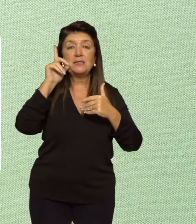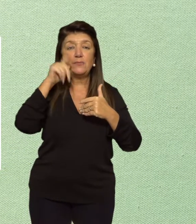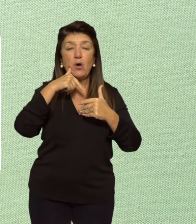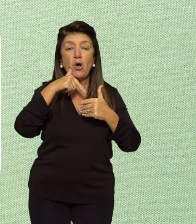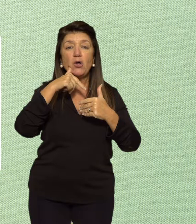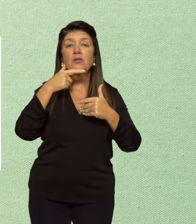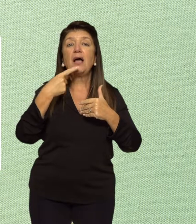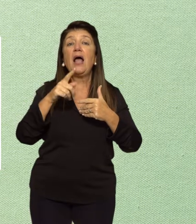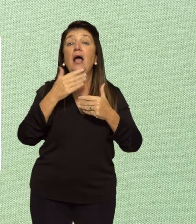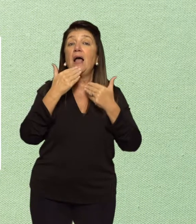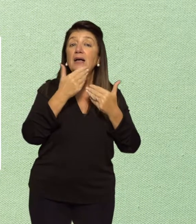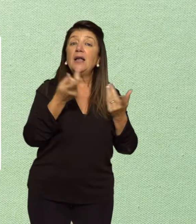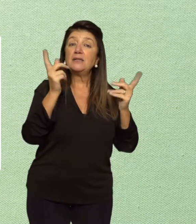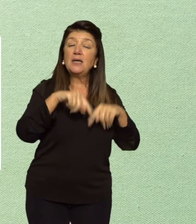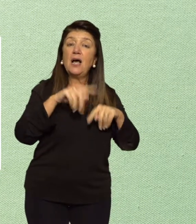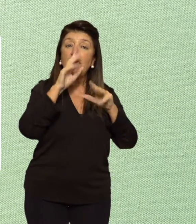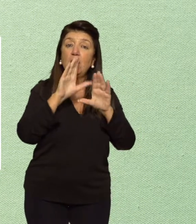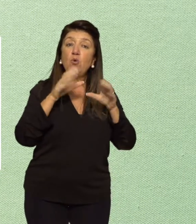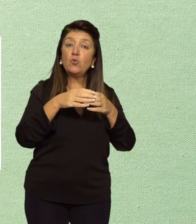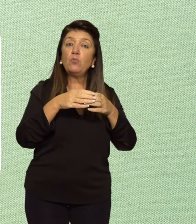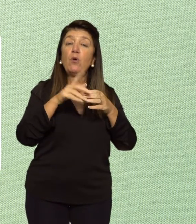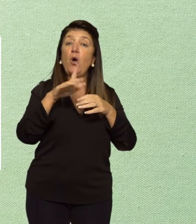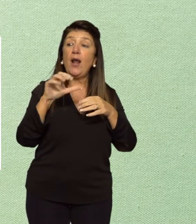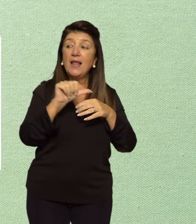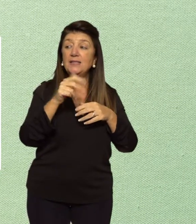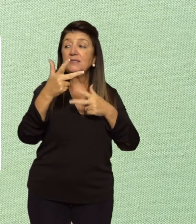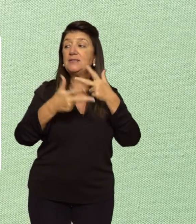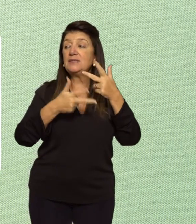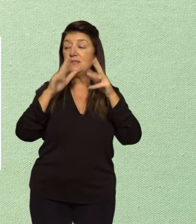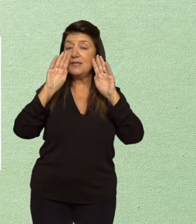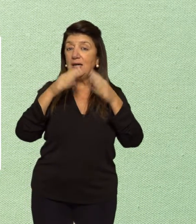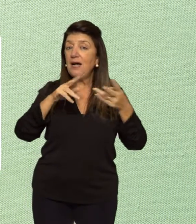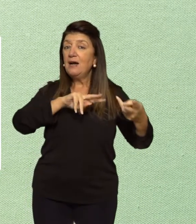il gruppo LIS che si occupa della traduzione in lingua dei segni. -